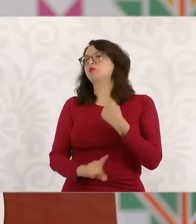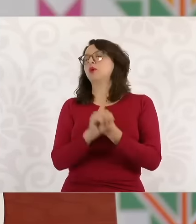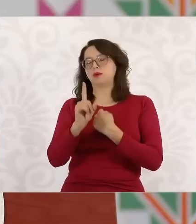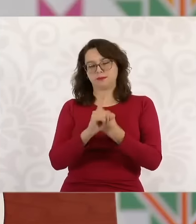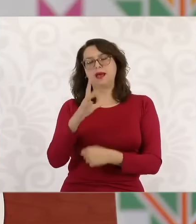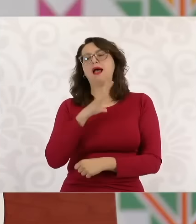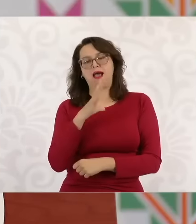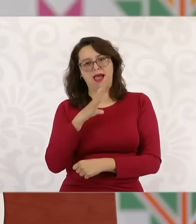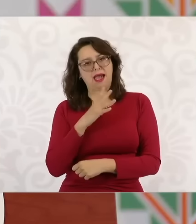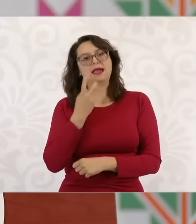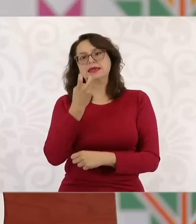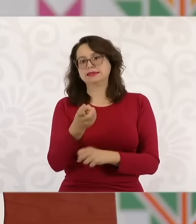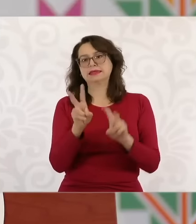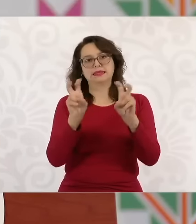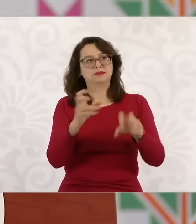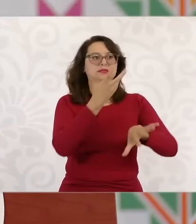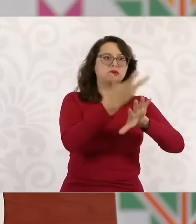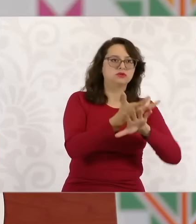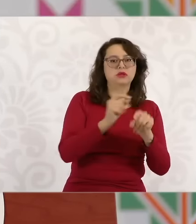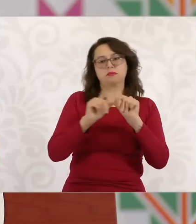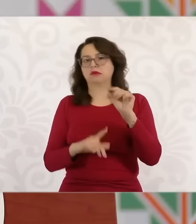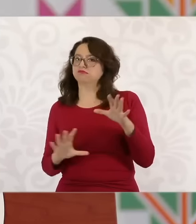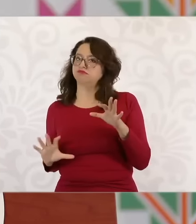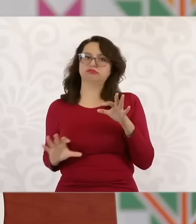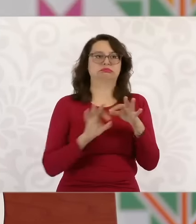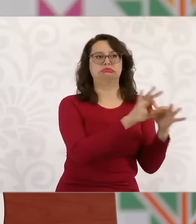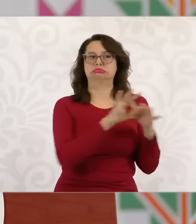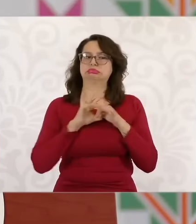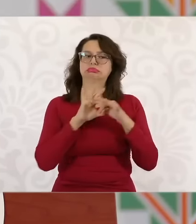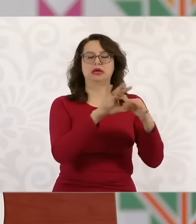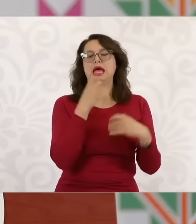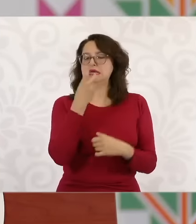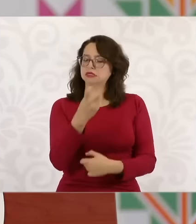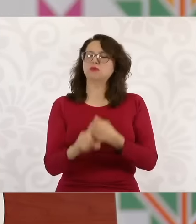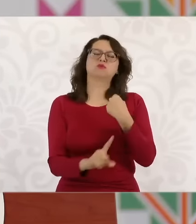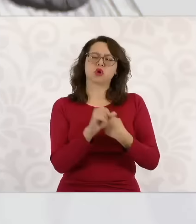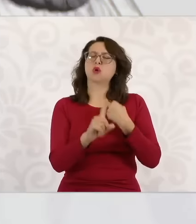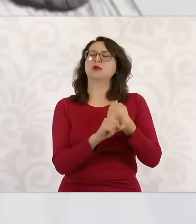económica que se ha desarrollado entre México y los Estados Unidos. eh y pues esta incertidumbre